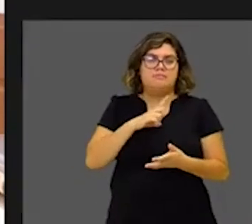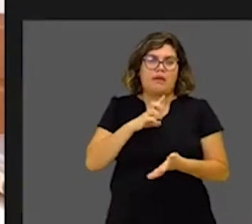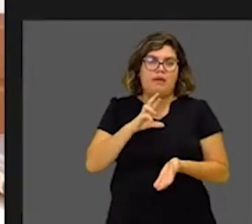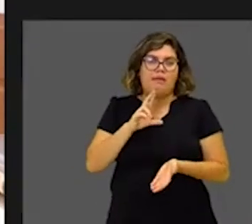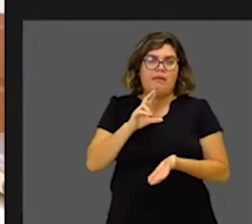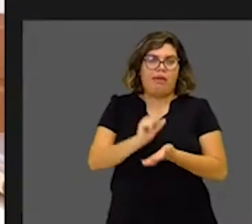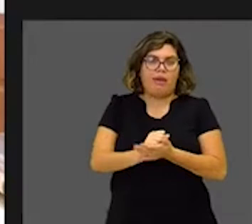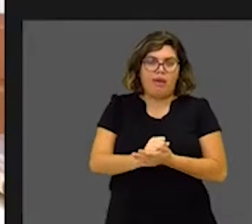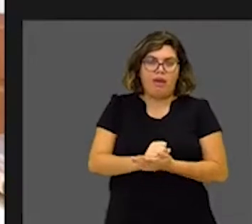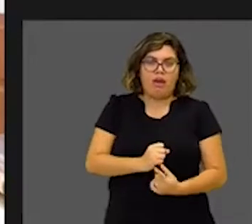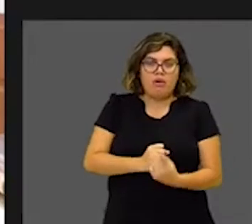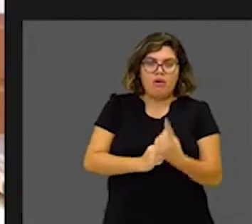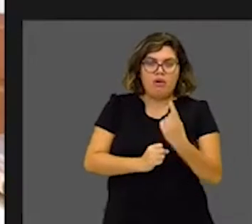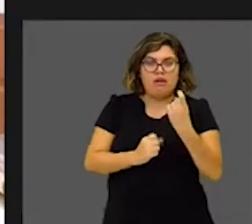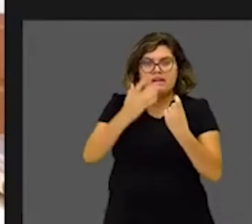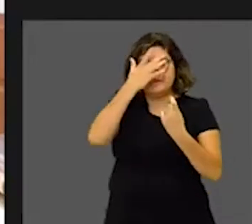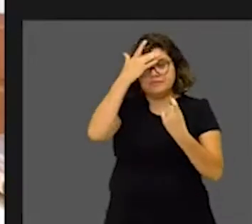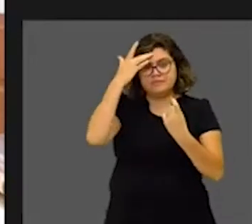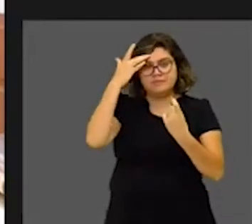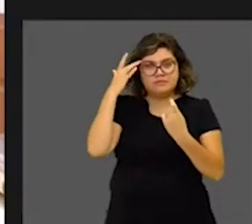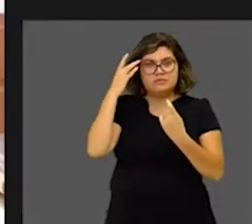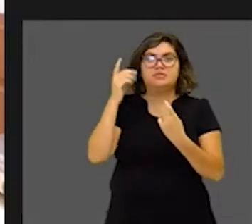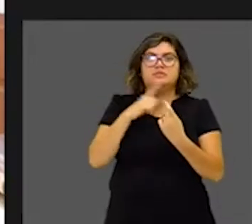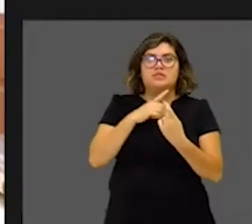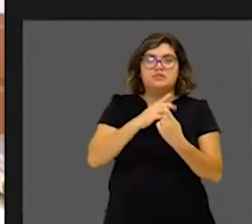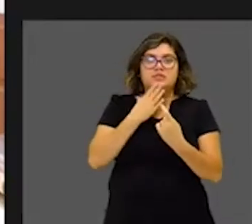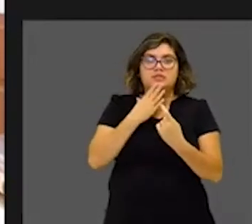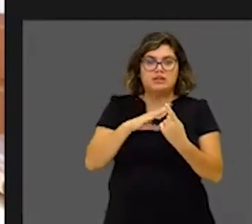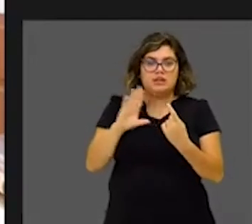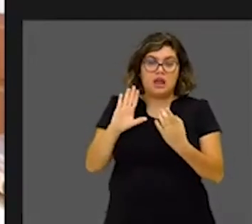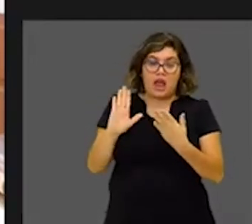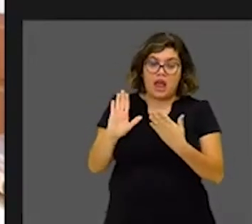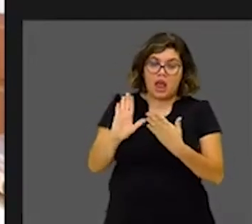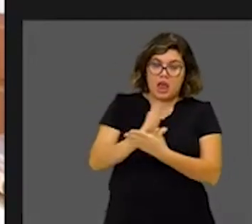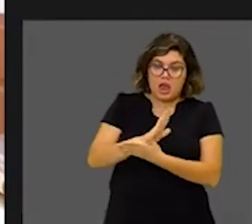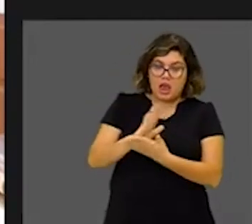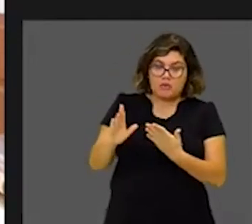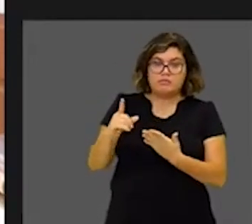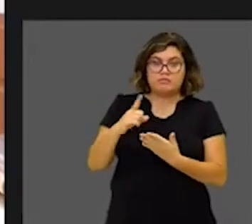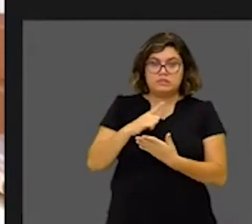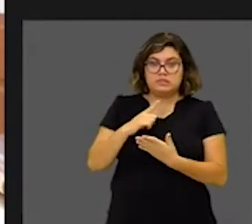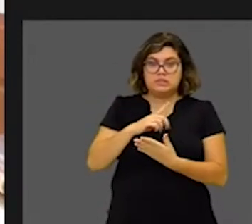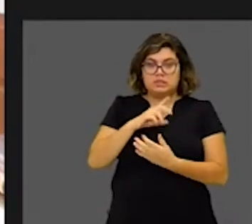uma pessoa como titular daquelas candidatura algumas delas recorrem ao nome com toda essa